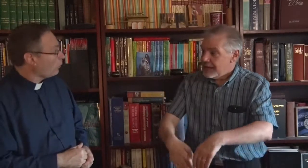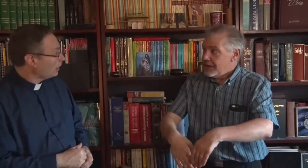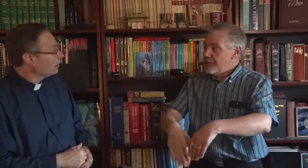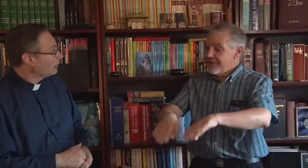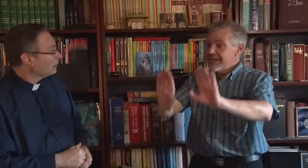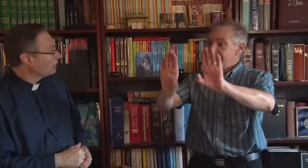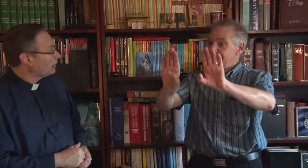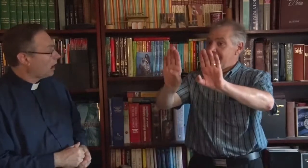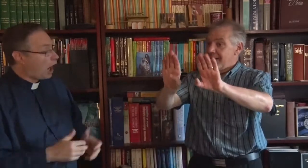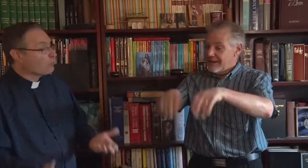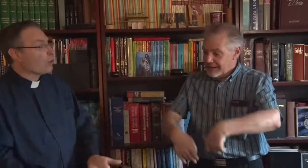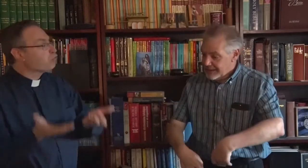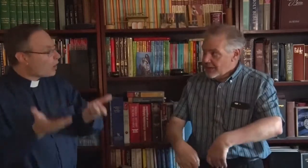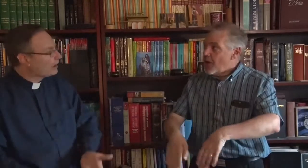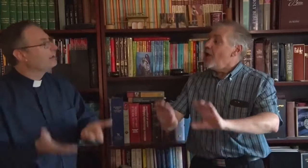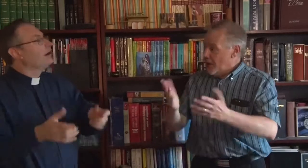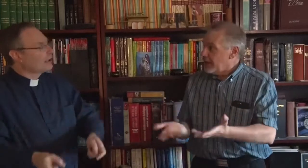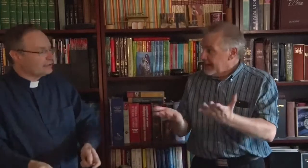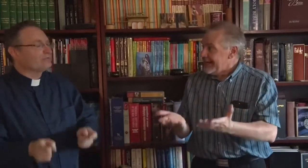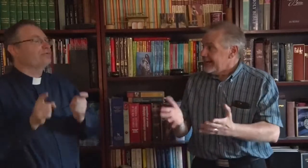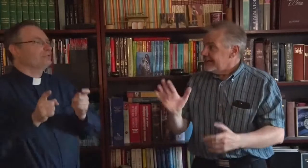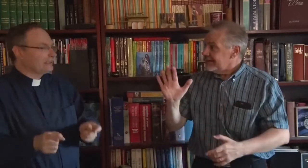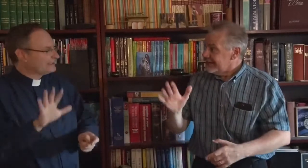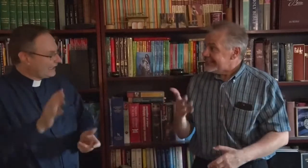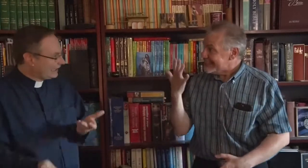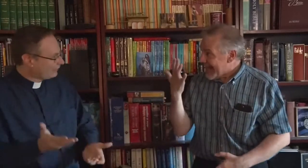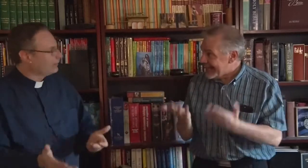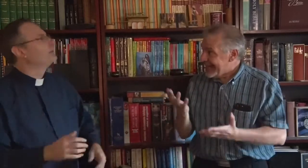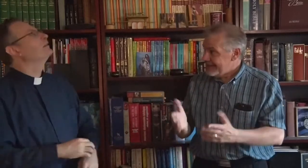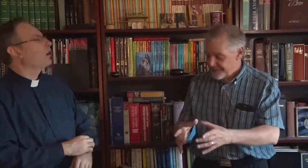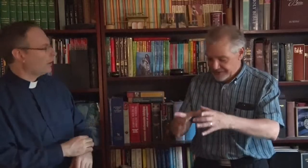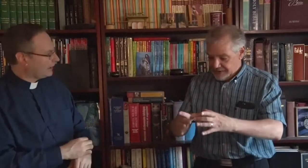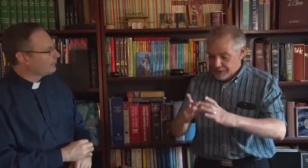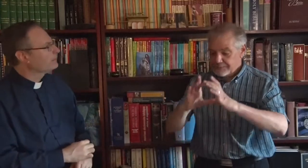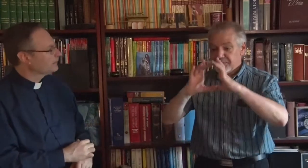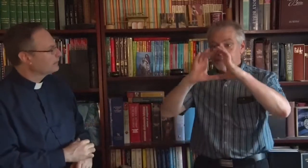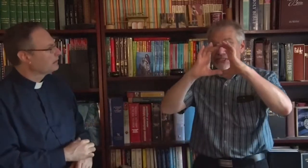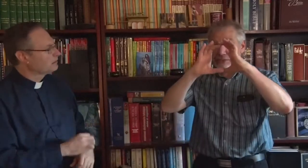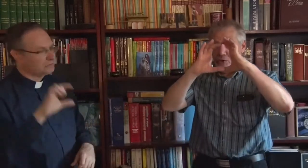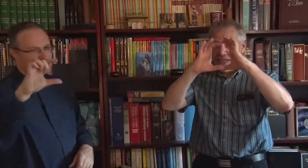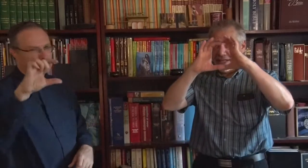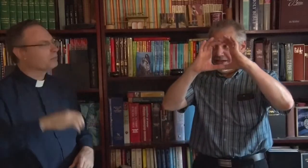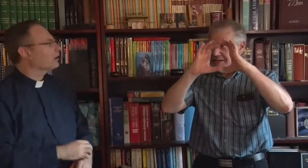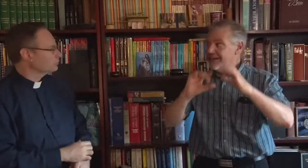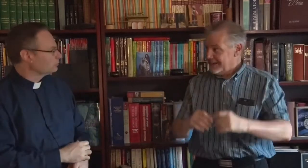Ah oui, au poids? Oui. 5 livres… des petites rondelles…